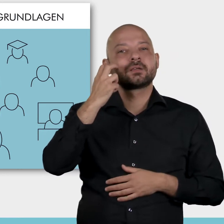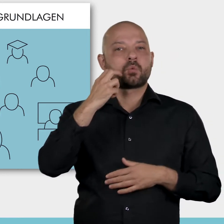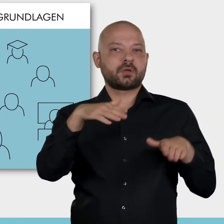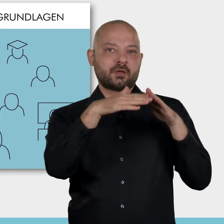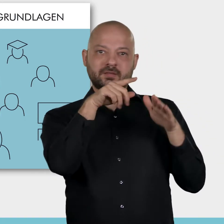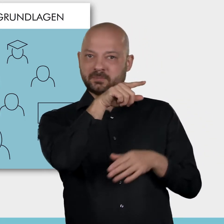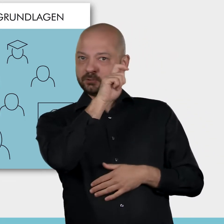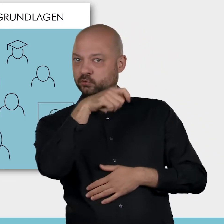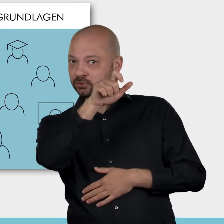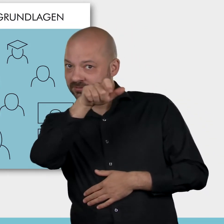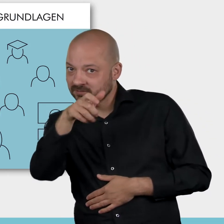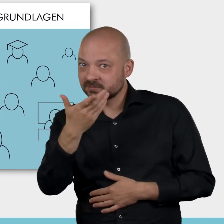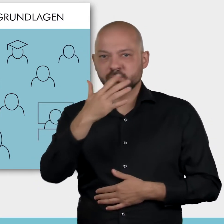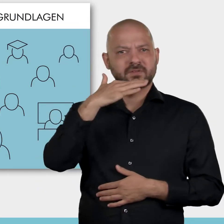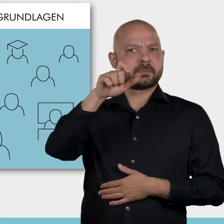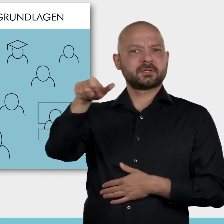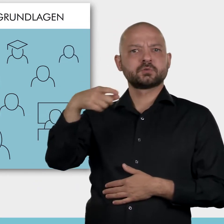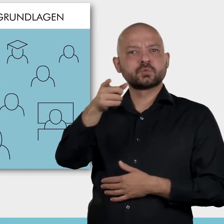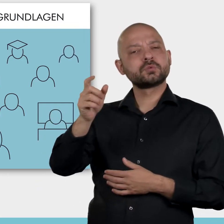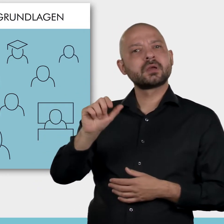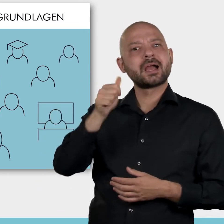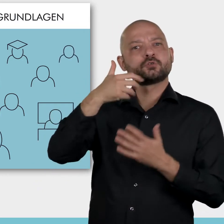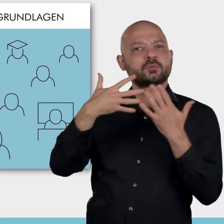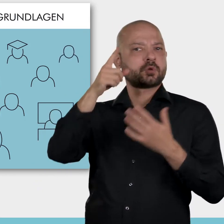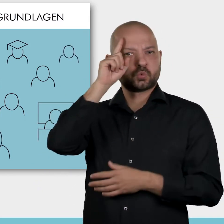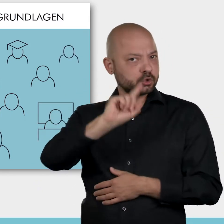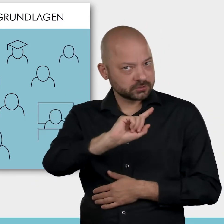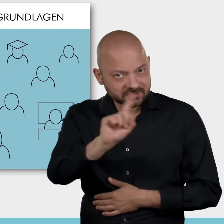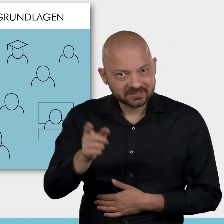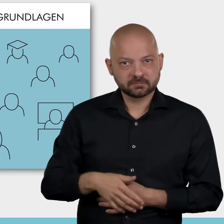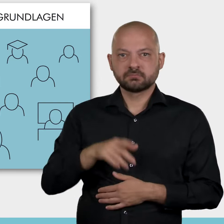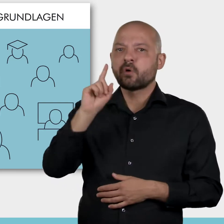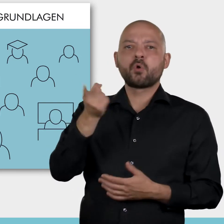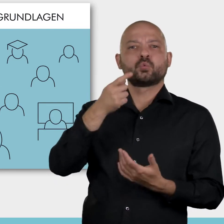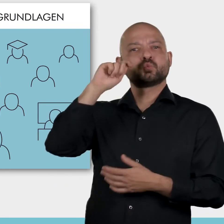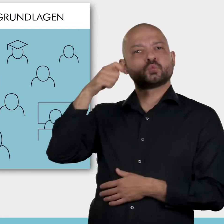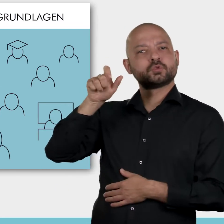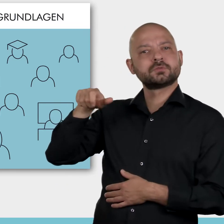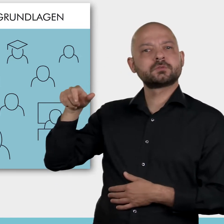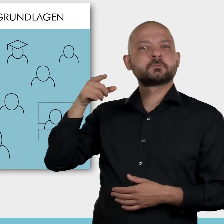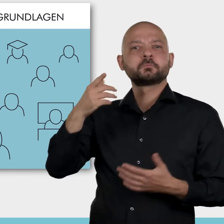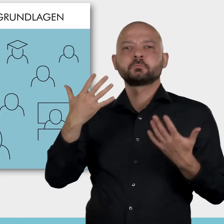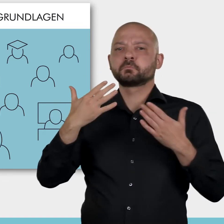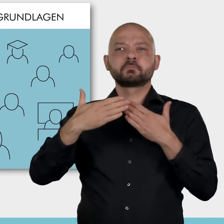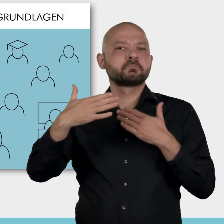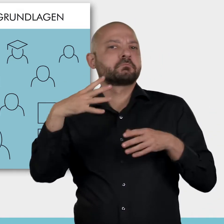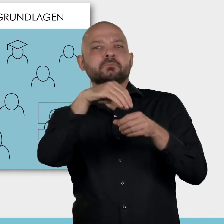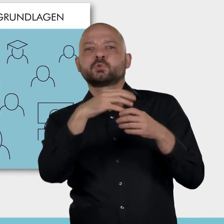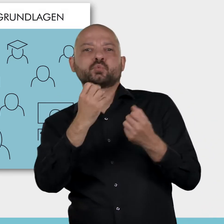ebenso wie Personen, deren erste Sprache nicht Deutsch ist oder Studierende, die vorübergehend nicht am Unterricht teilnehmen konnten.